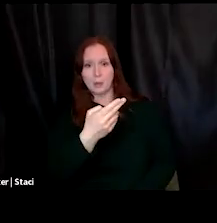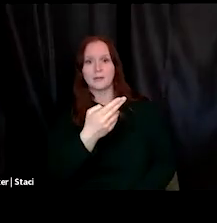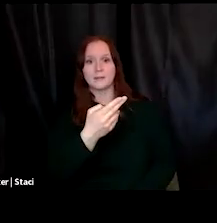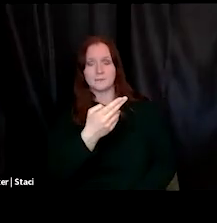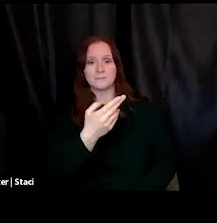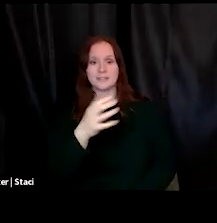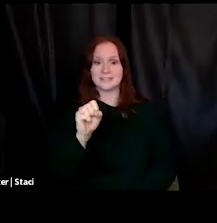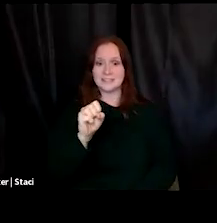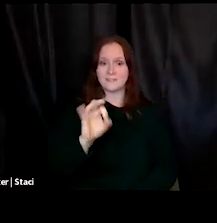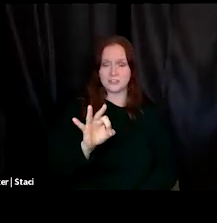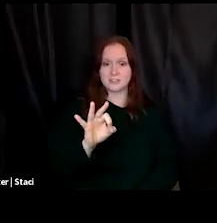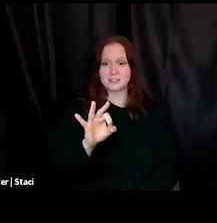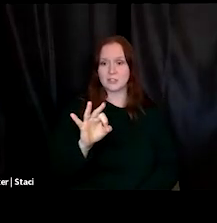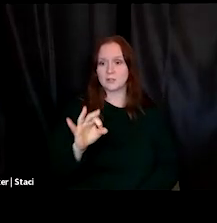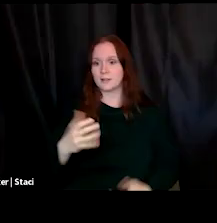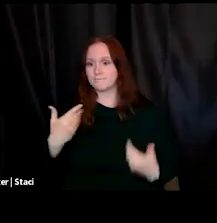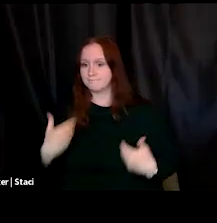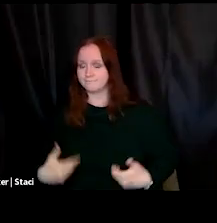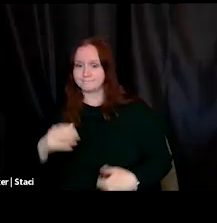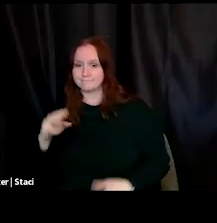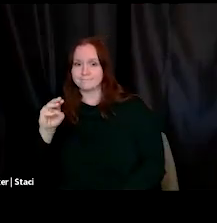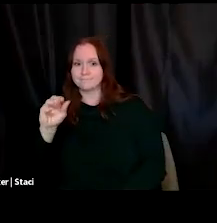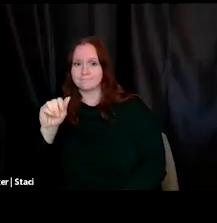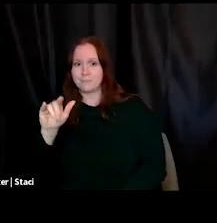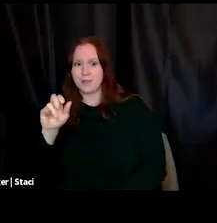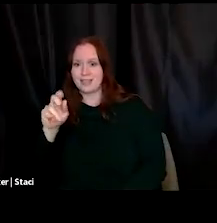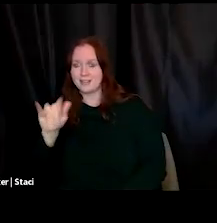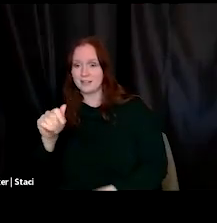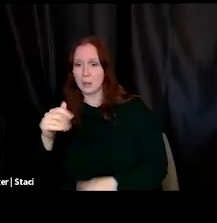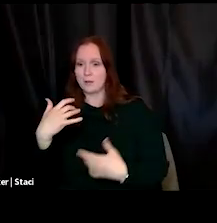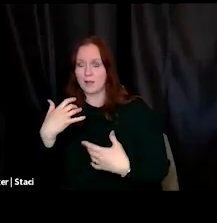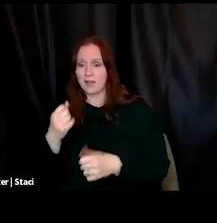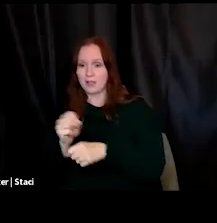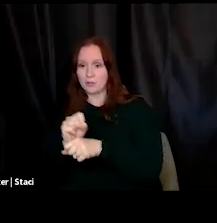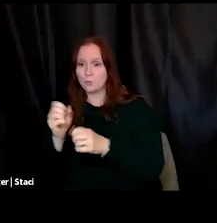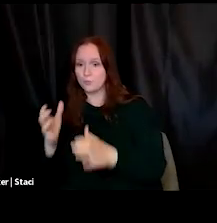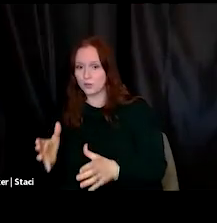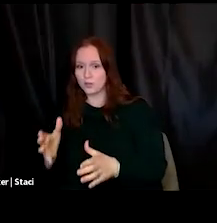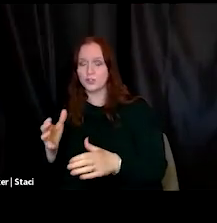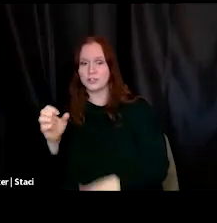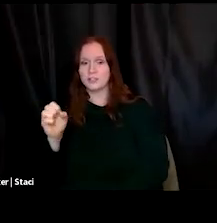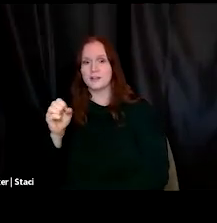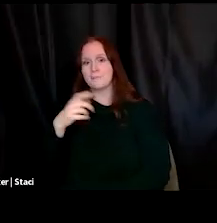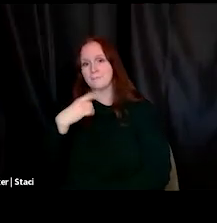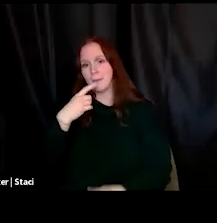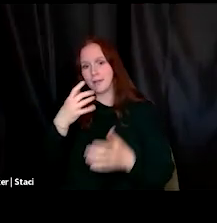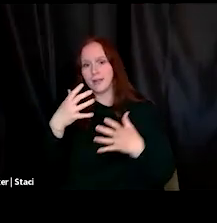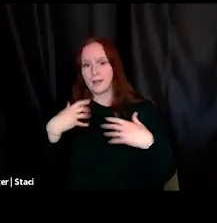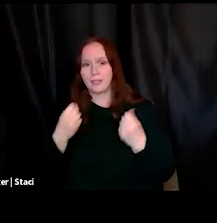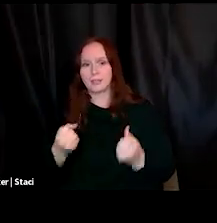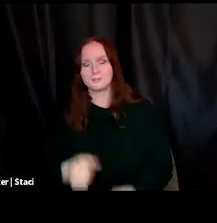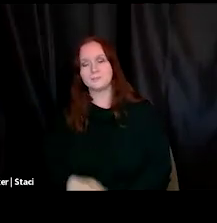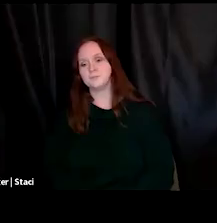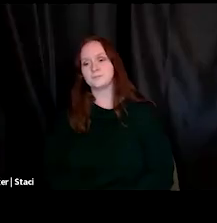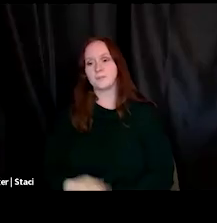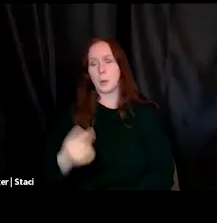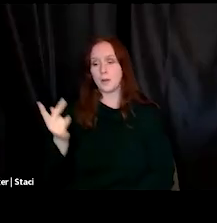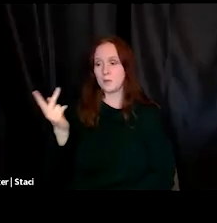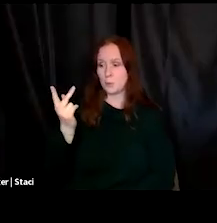son servicios clave en línea que desglosamos en esta útil guía. Así que les animamos a que le echen un vistazo